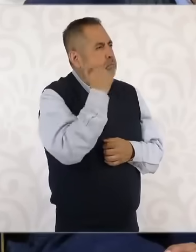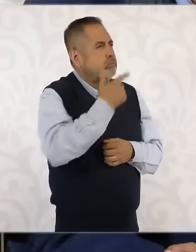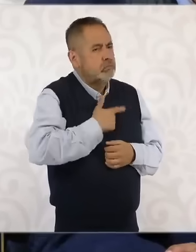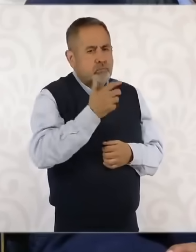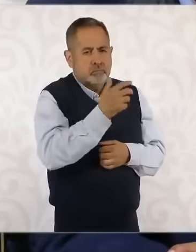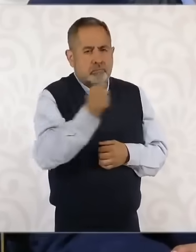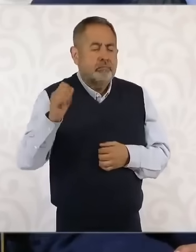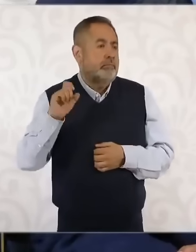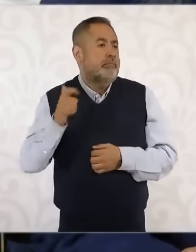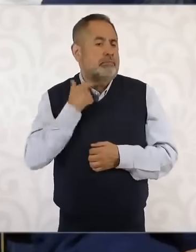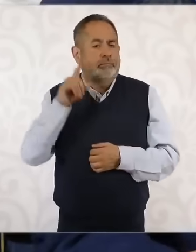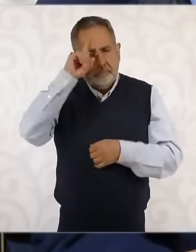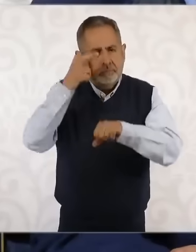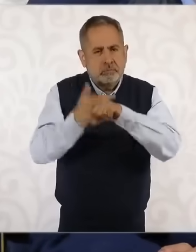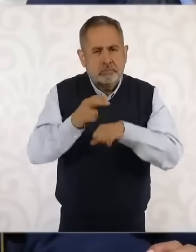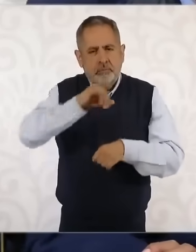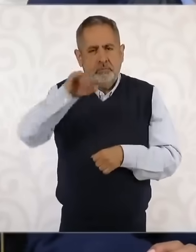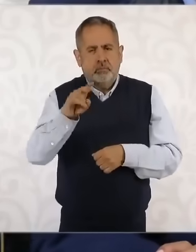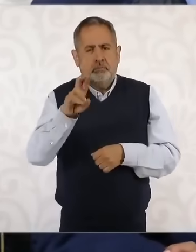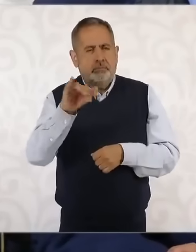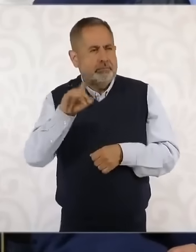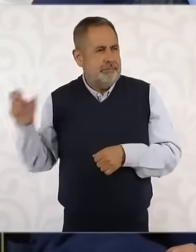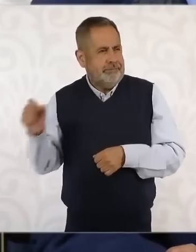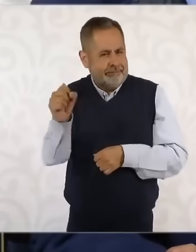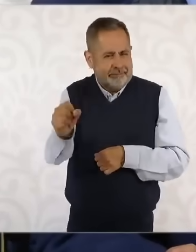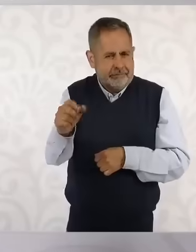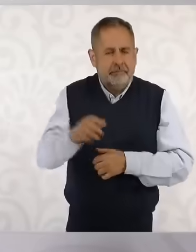exconsejera jurídica quien se quedara al frente de la fiscalía. Ya le correspondió